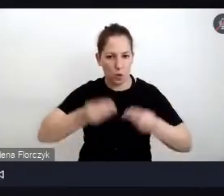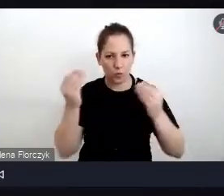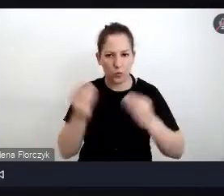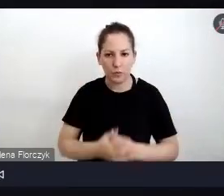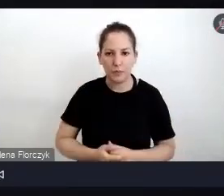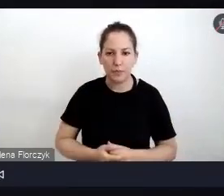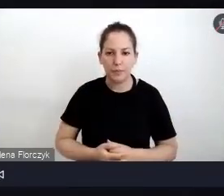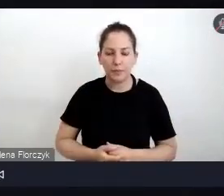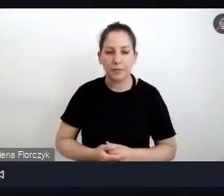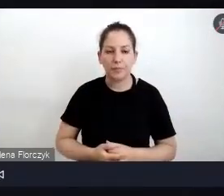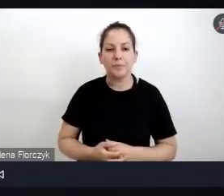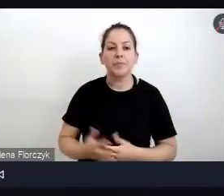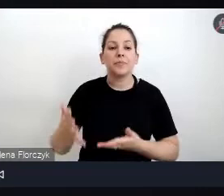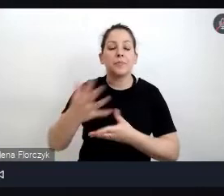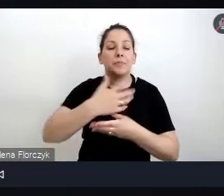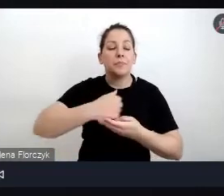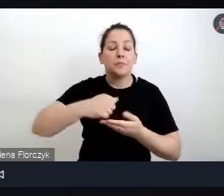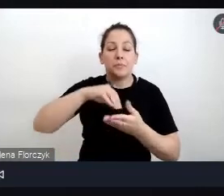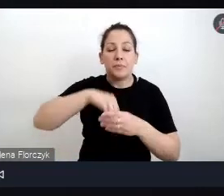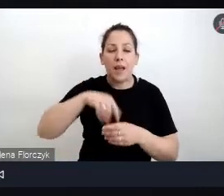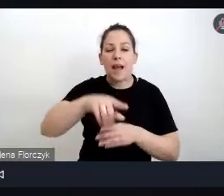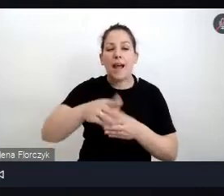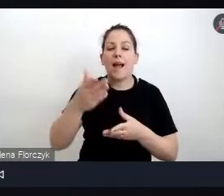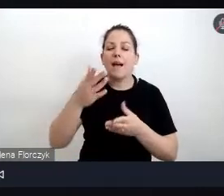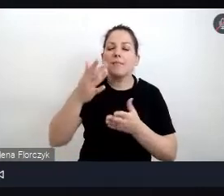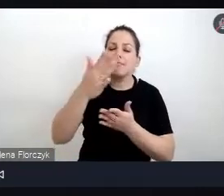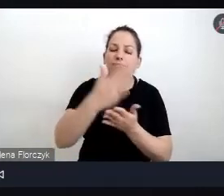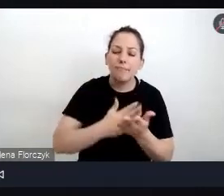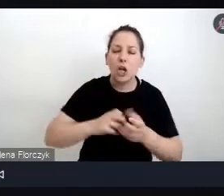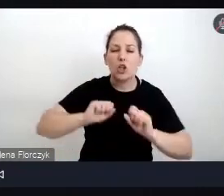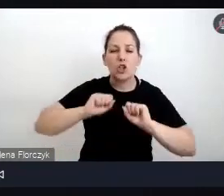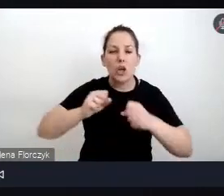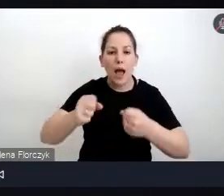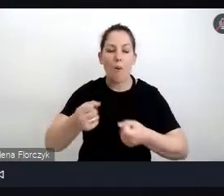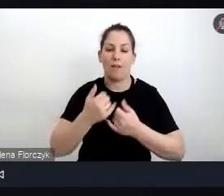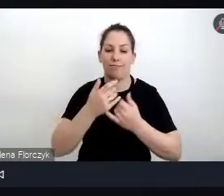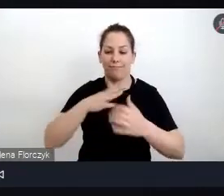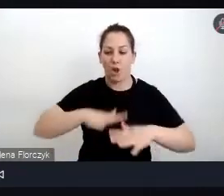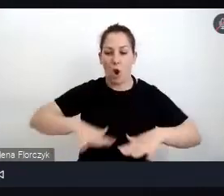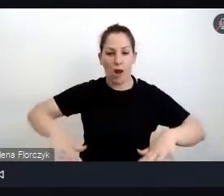Zebrany w ramach tego projektu katalog działań, jakie prowadzą na poziomie lokalnym miasta,